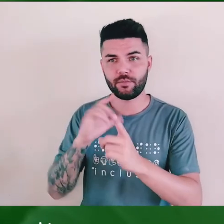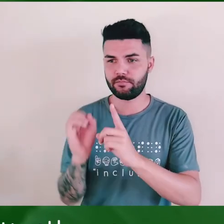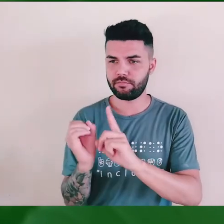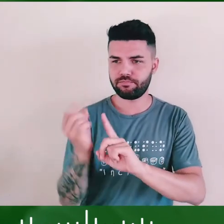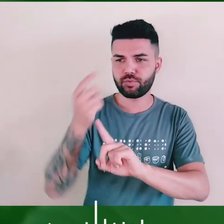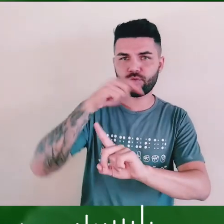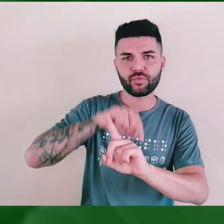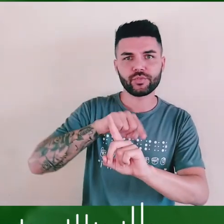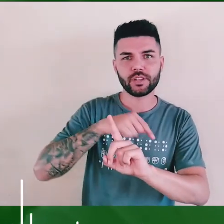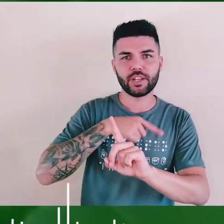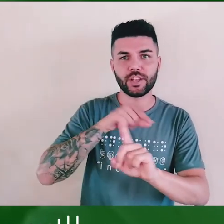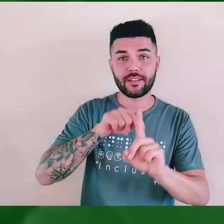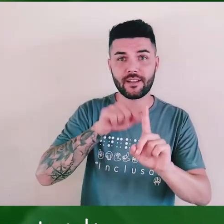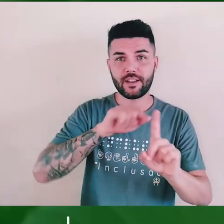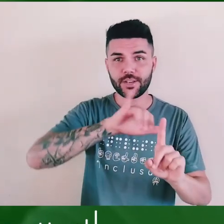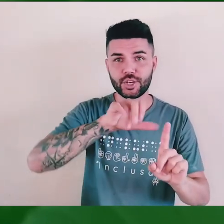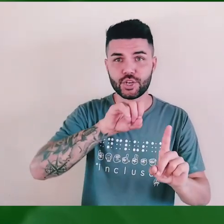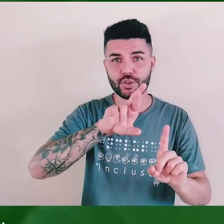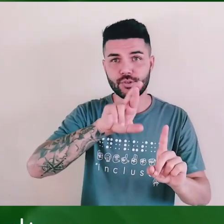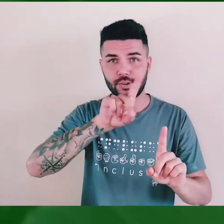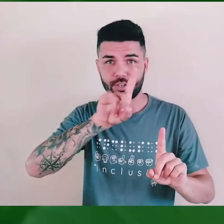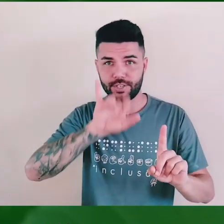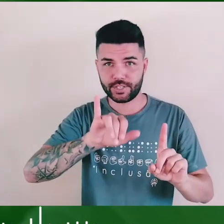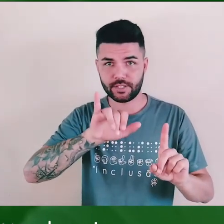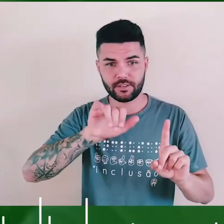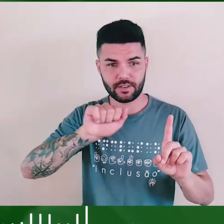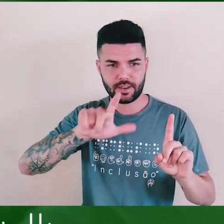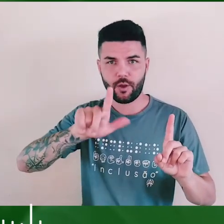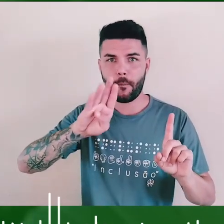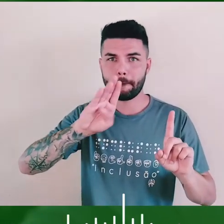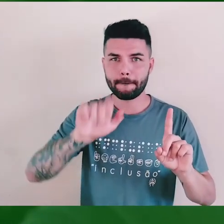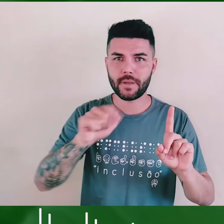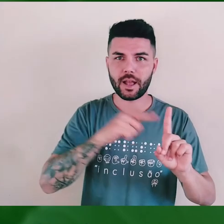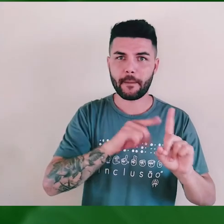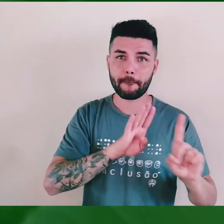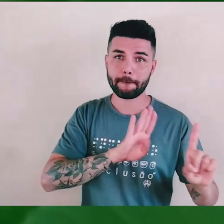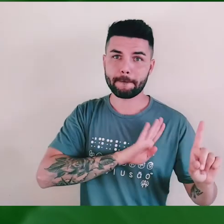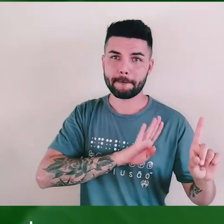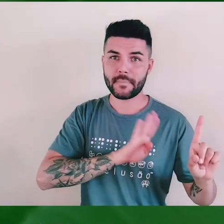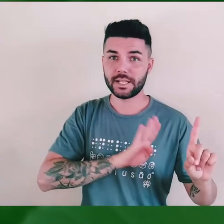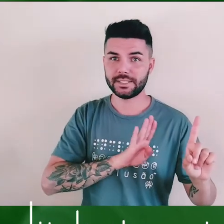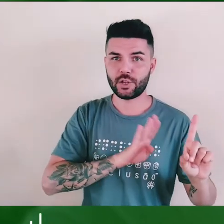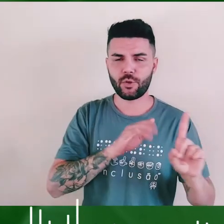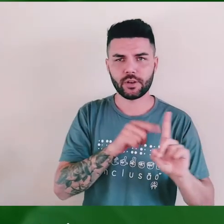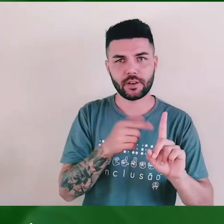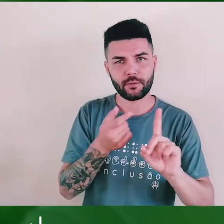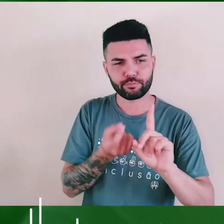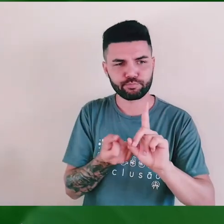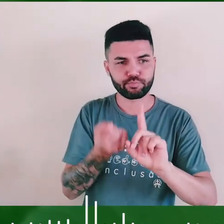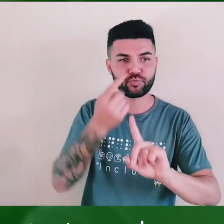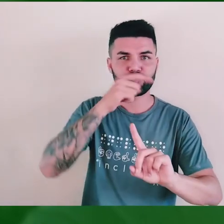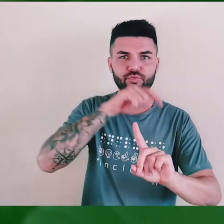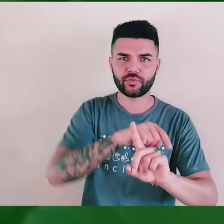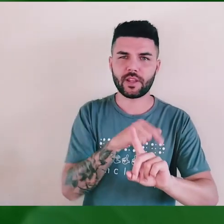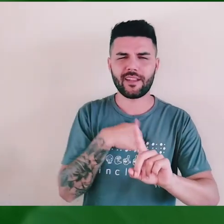A Chape é um time incrível, ficou marcante esse chapéuzinho no Jordi Alba. Gabriel:Essa